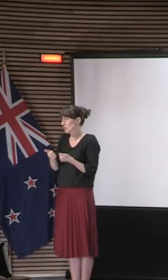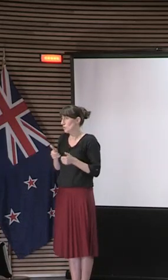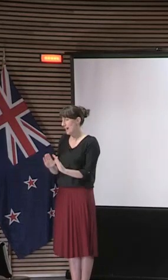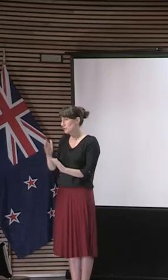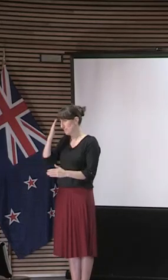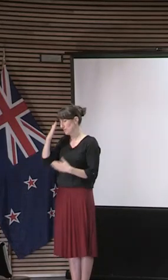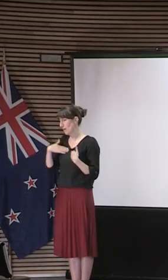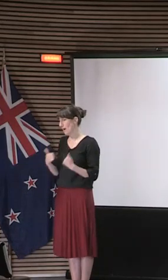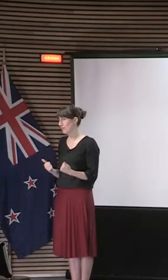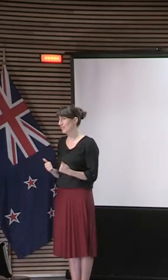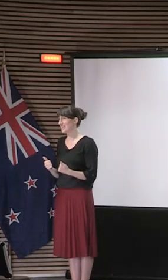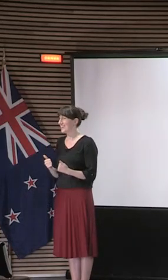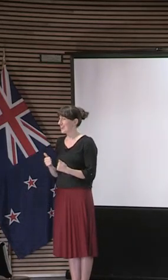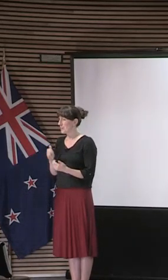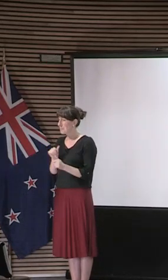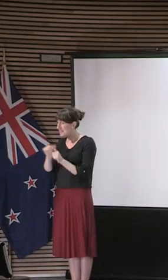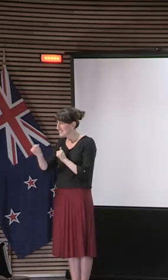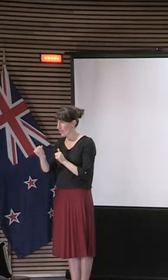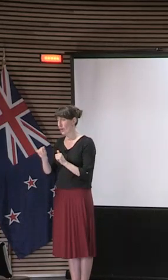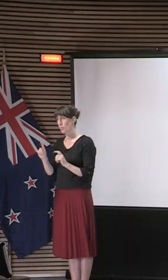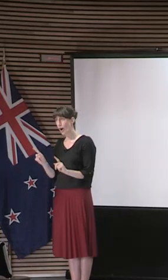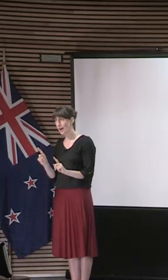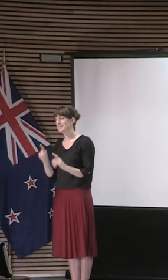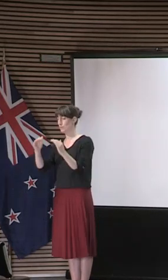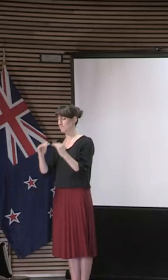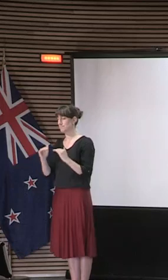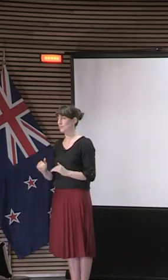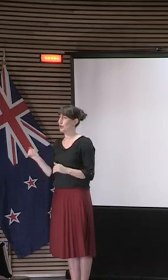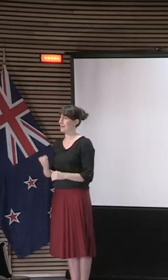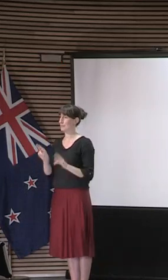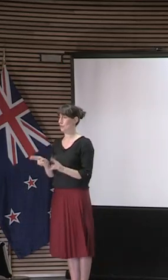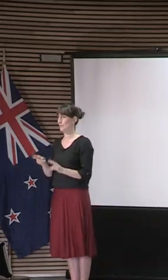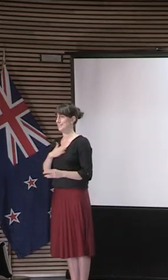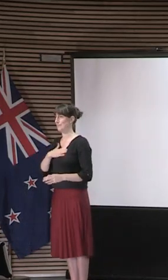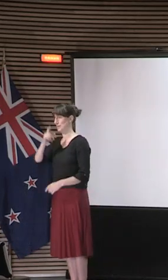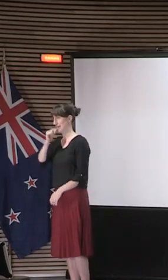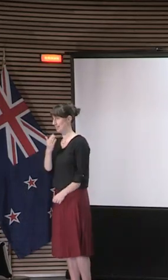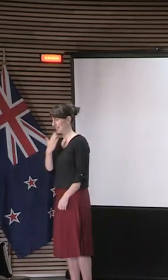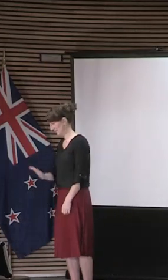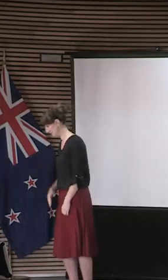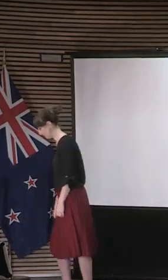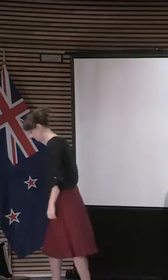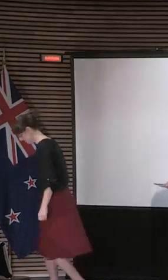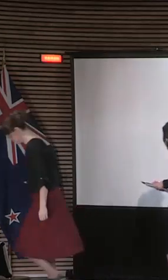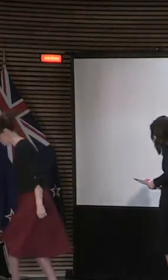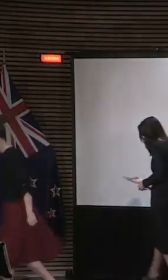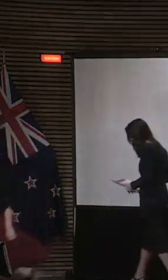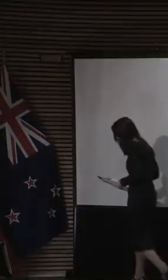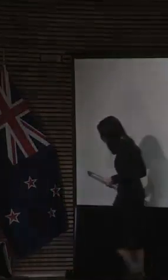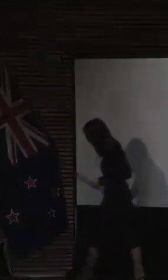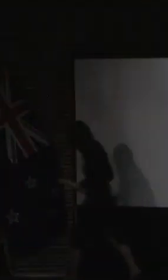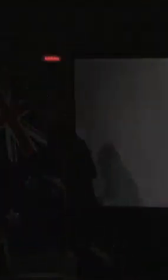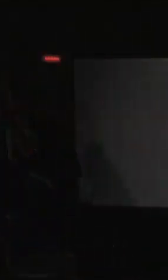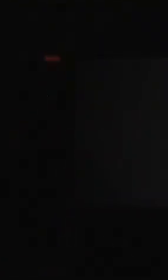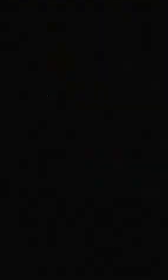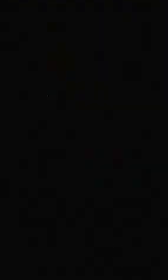te kainga. Koinei te waahanga